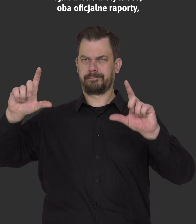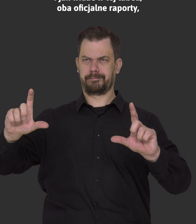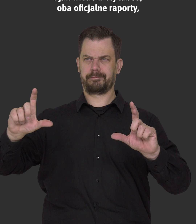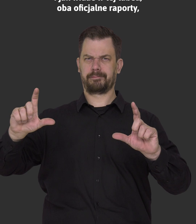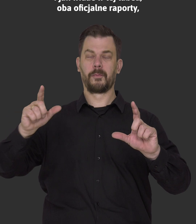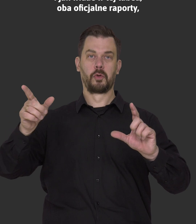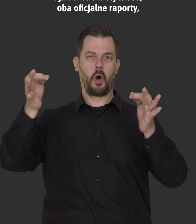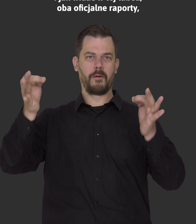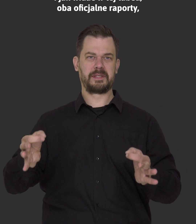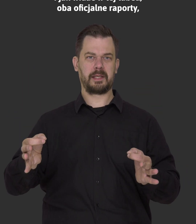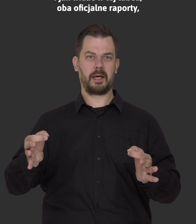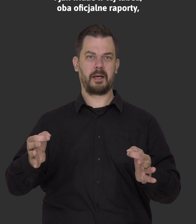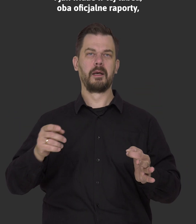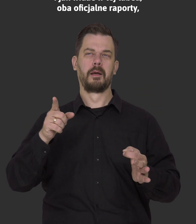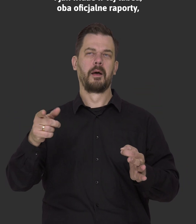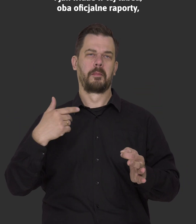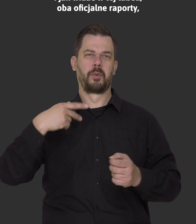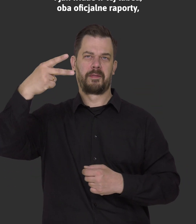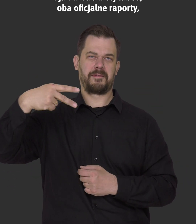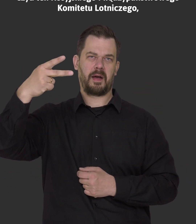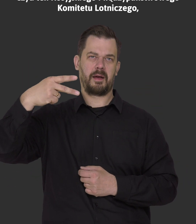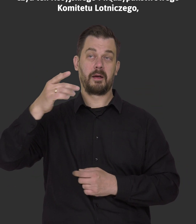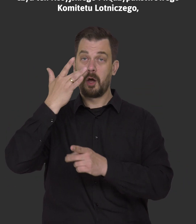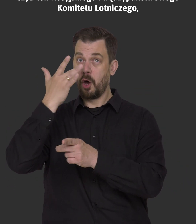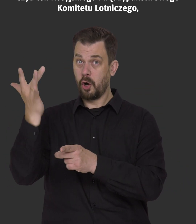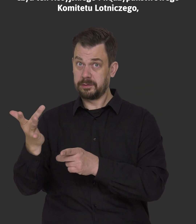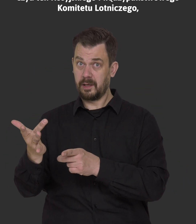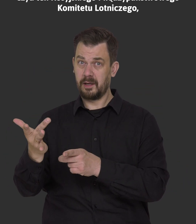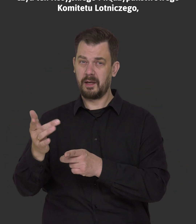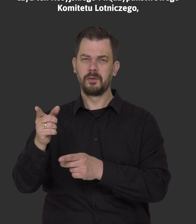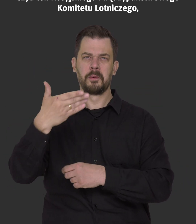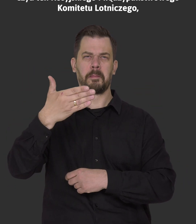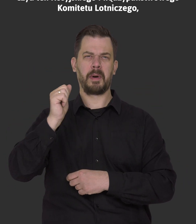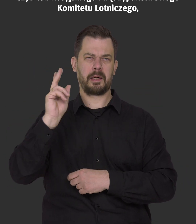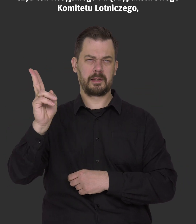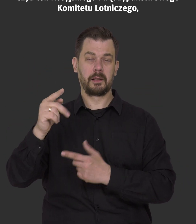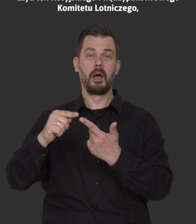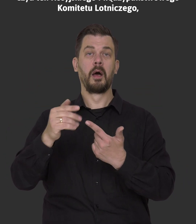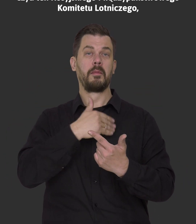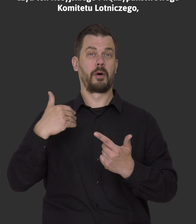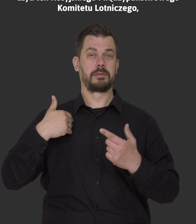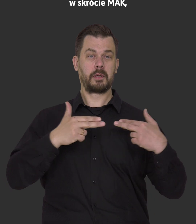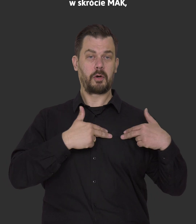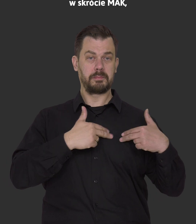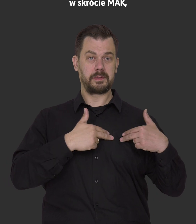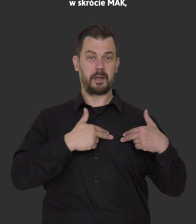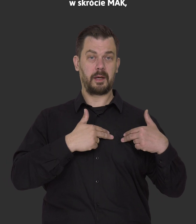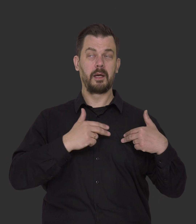I jak widać w tej tabeli, oba oficjalne raporty, czyli ten Rosyjskiego Międzypaństwowego Komitetu Lotniczego, w skrócie MAK,